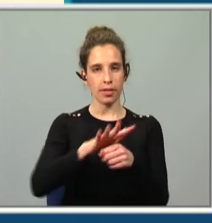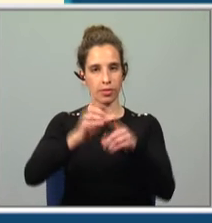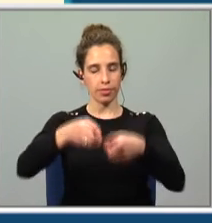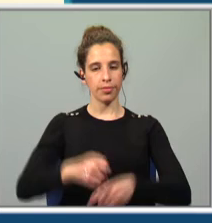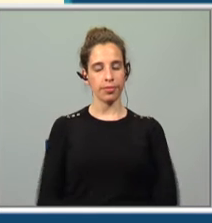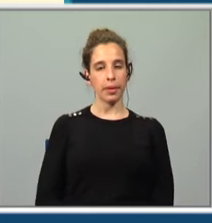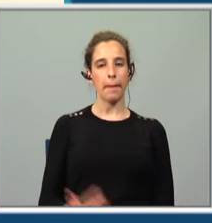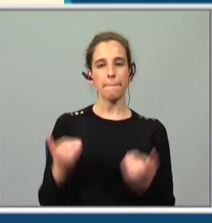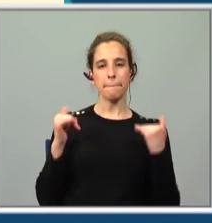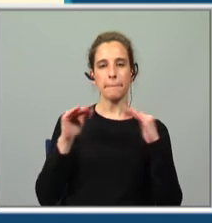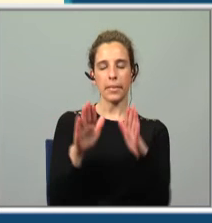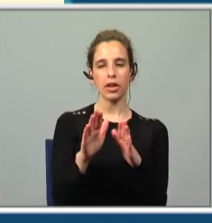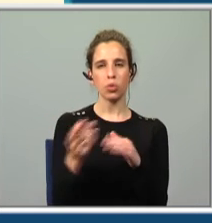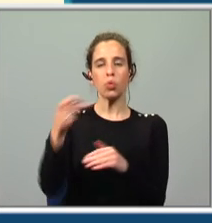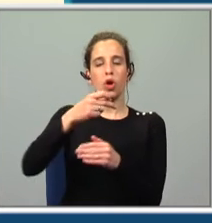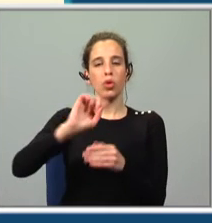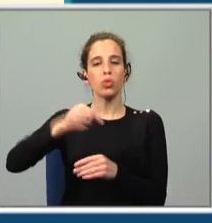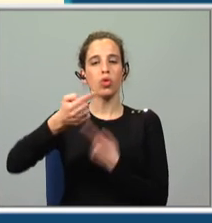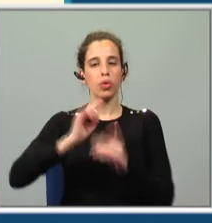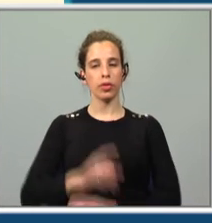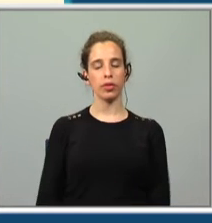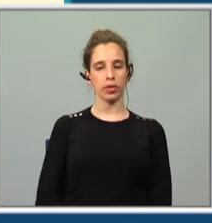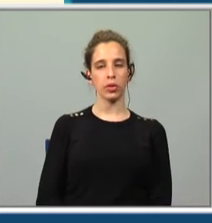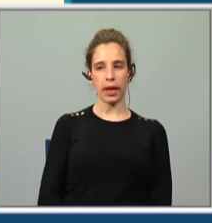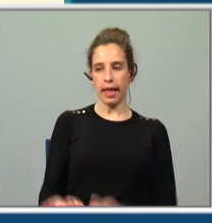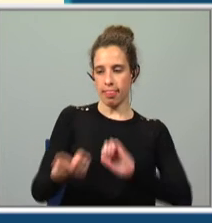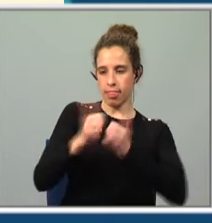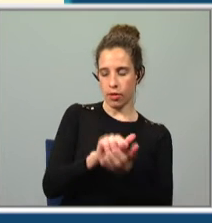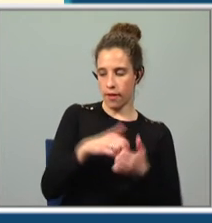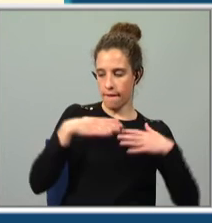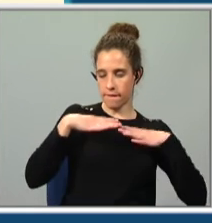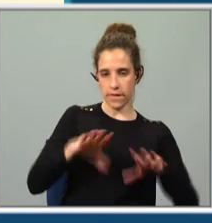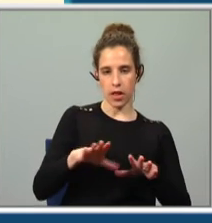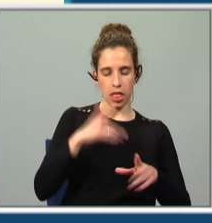mas o que que aconteceu depois o que é que transformou as férias na procura de 但是之後發生了什麼這把假期變成了尋找